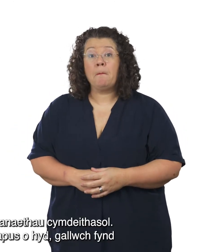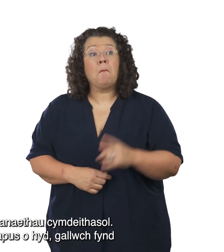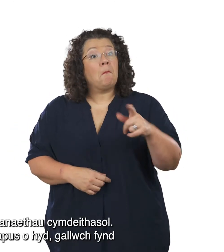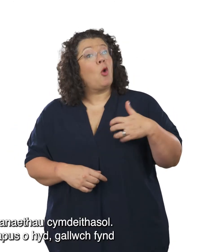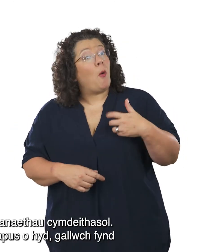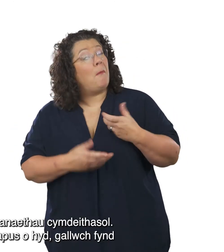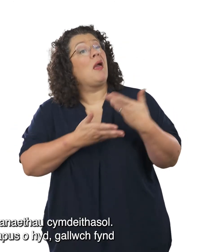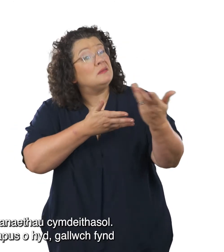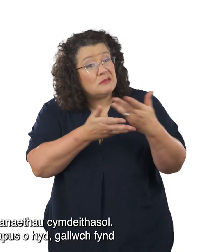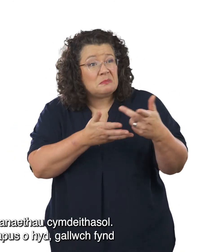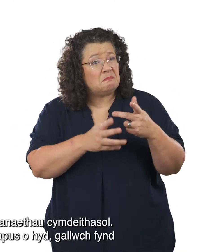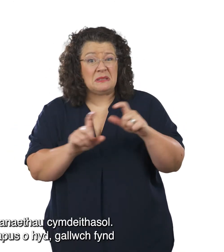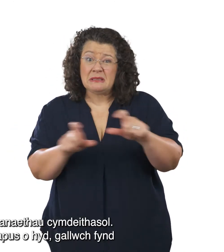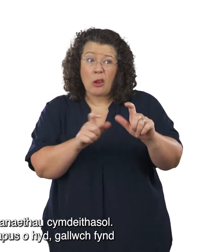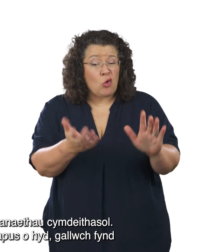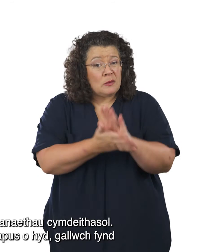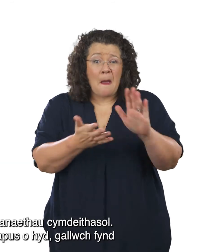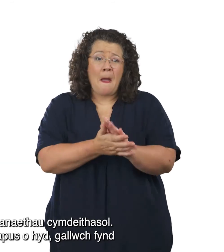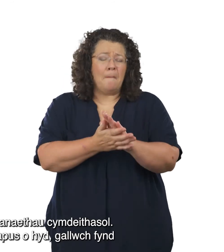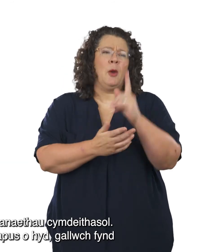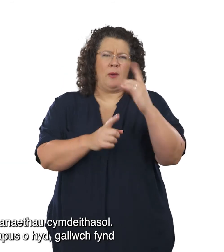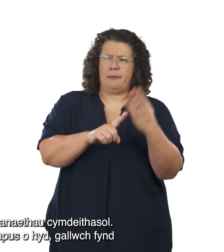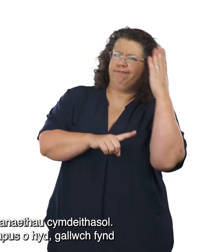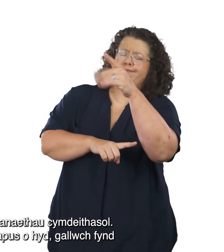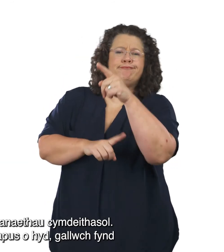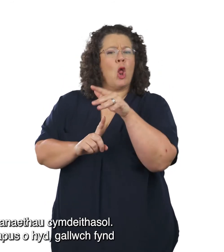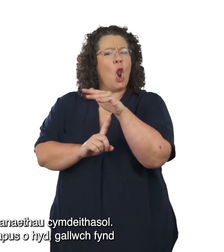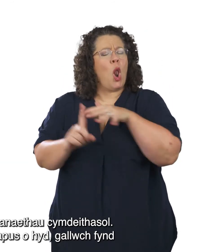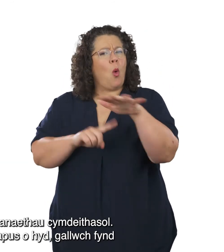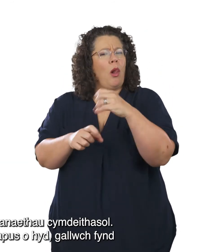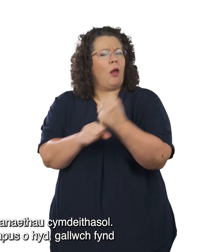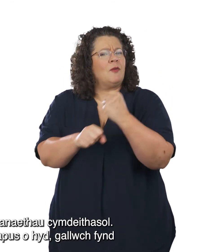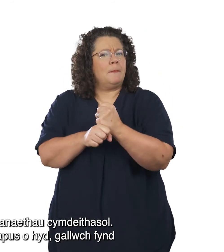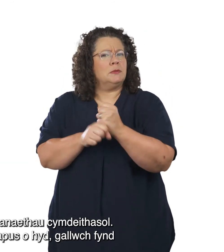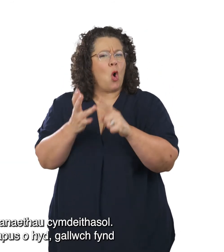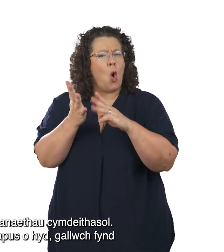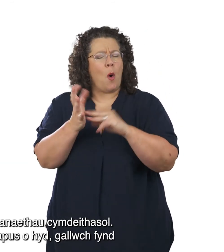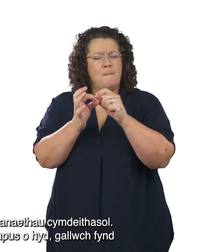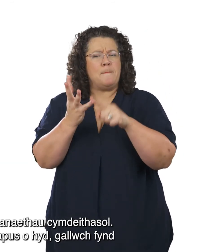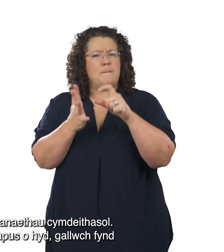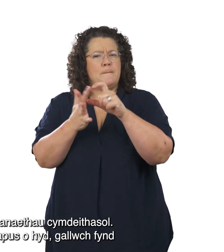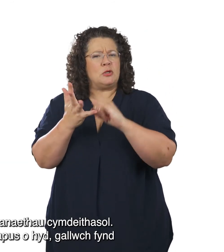gwyno wrth y gwasanaethau cymdeithasol. Os nad ydych yn hapus o hyd, gallwch fynd